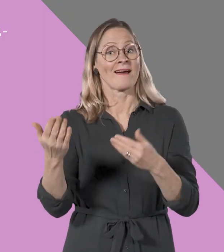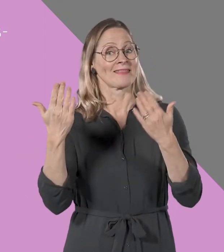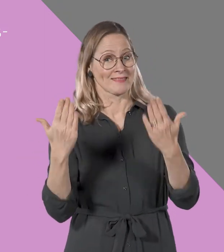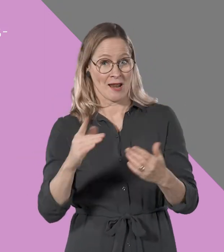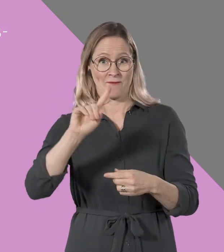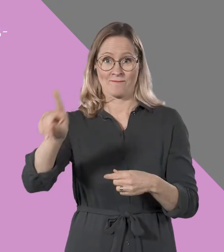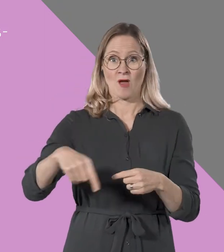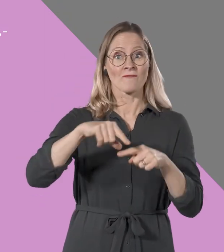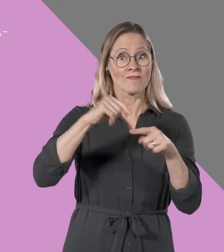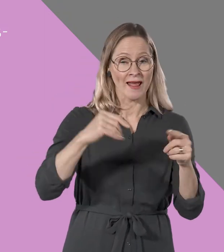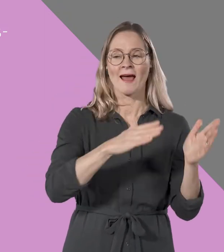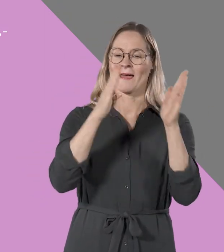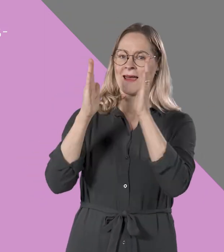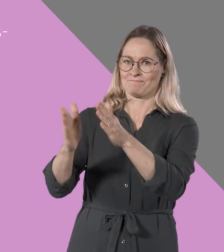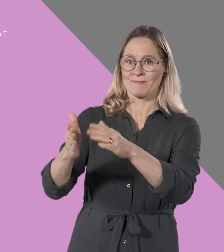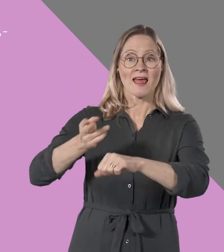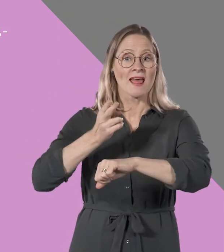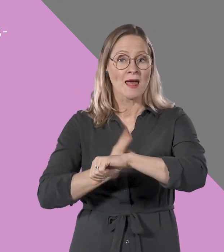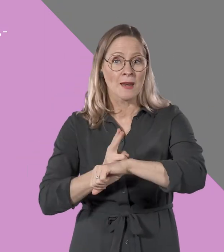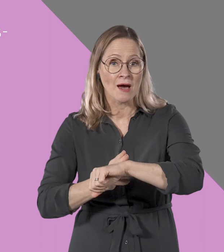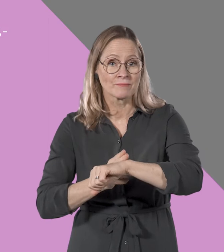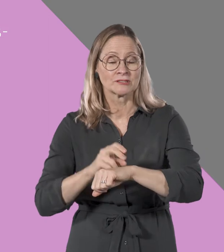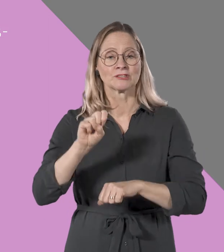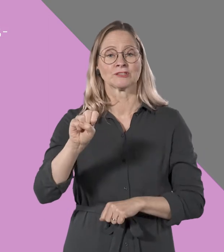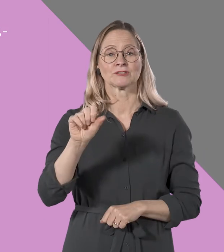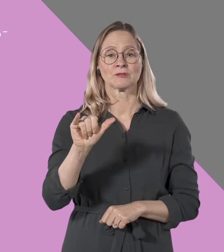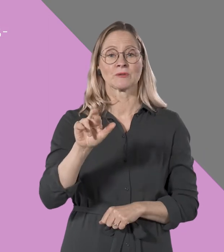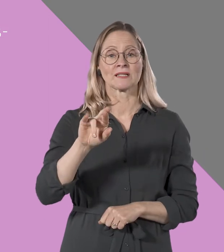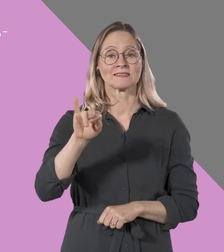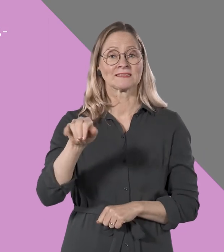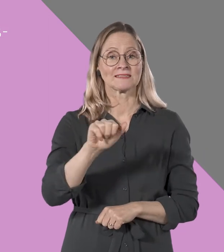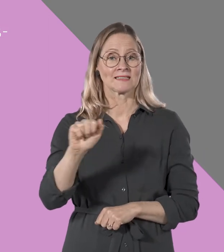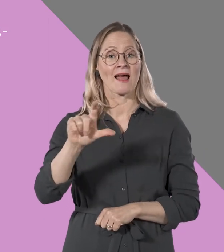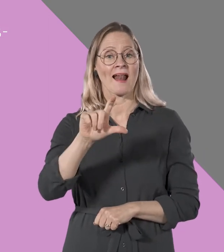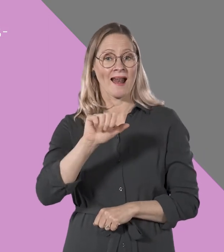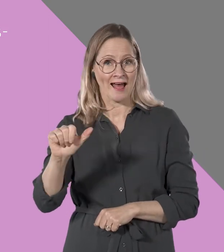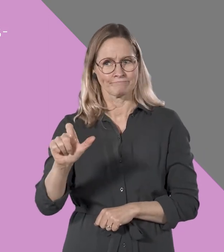Tämän vuoden valinta kohdistui Henna Syrjälään -